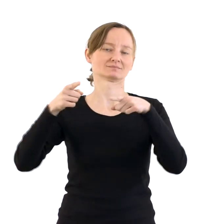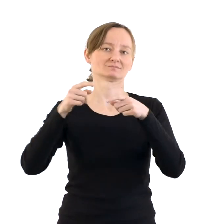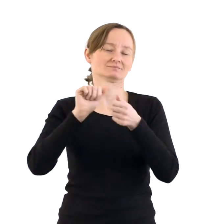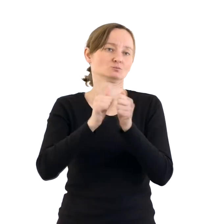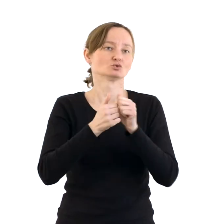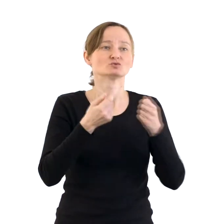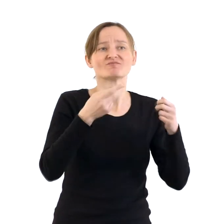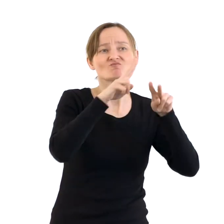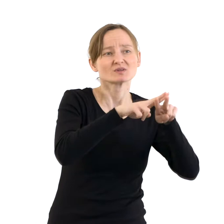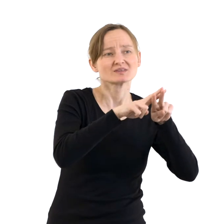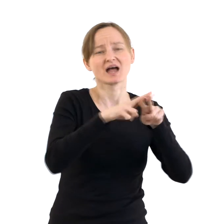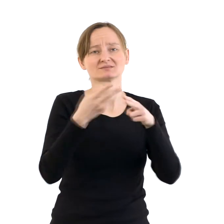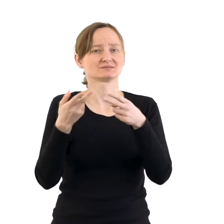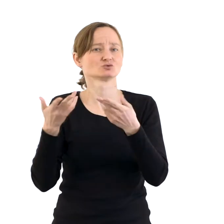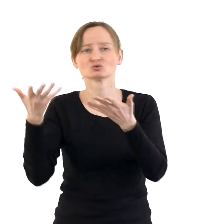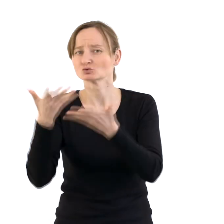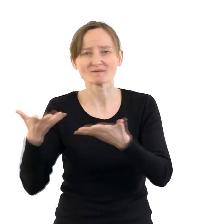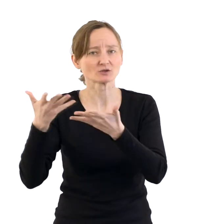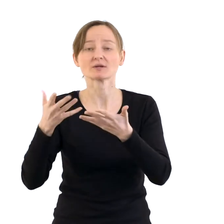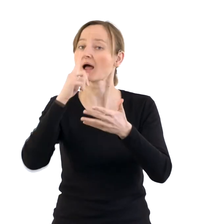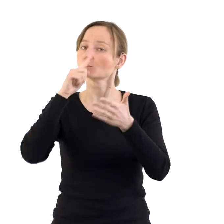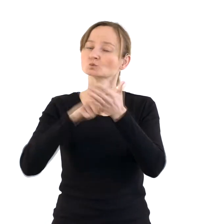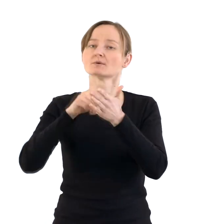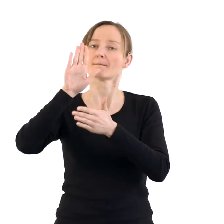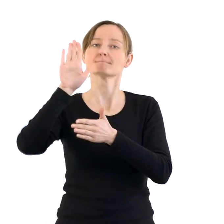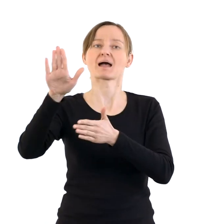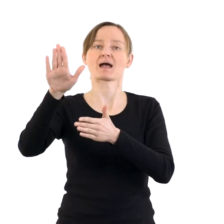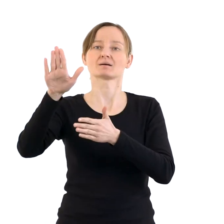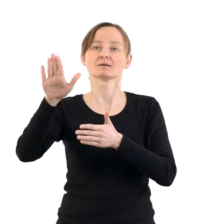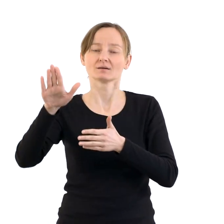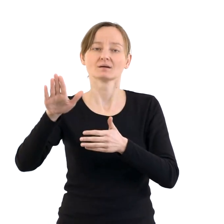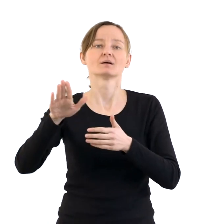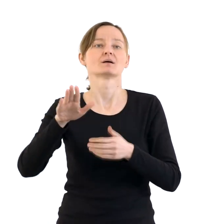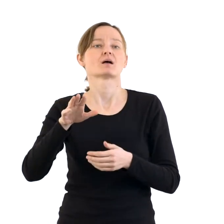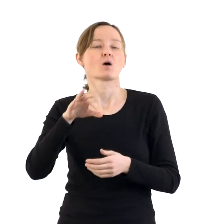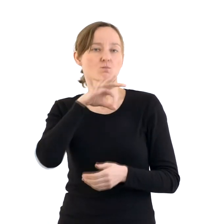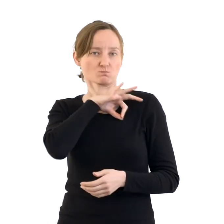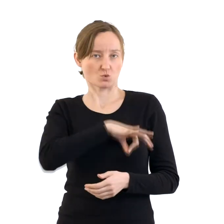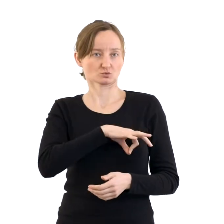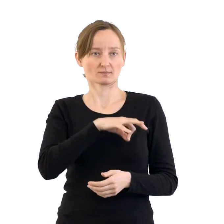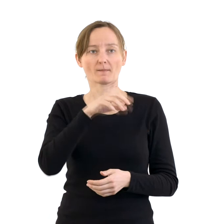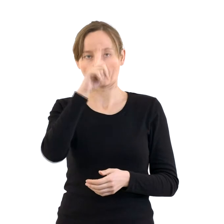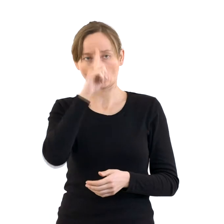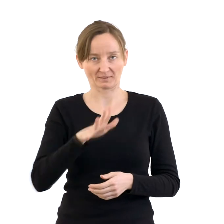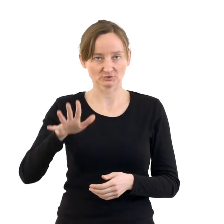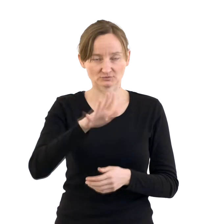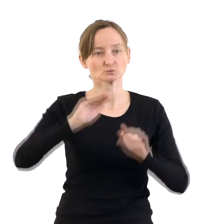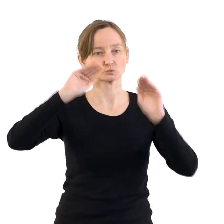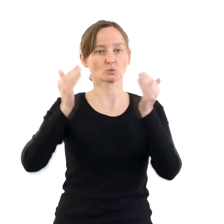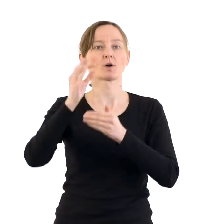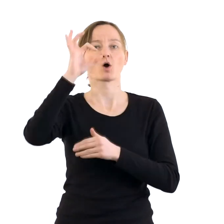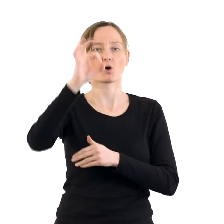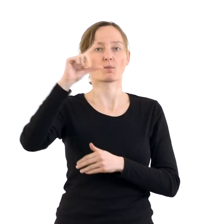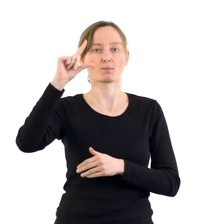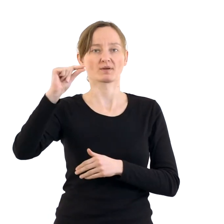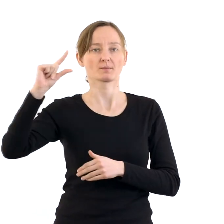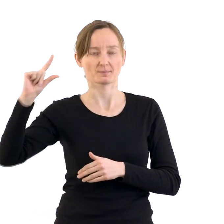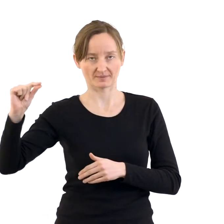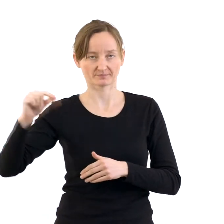np. fundacjom, stowarzyszeniom mającym status pożytku publicznego (OPP).